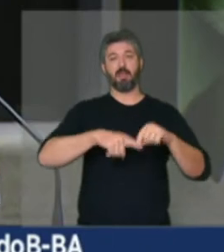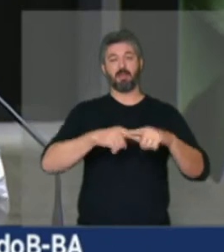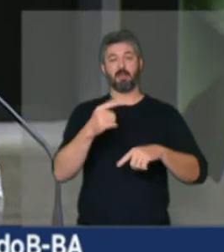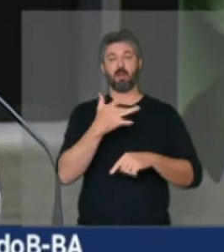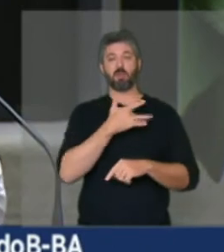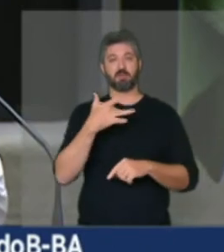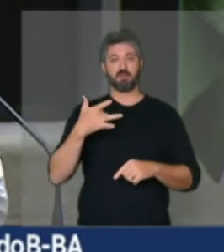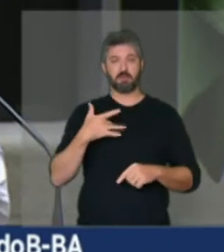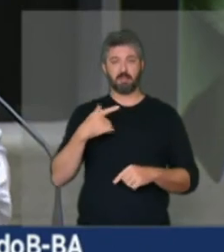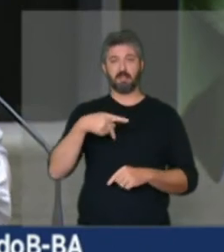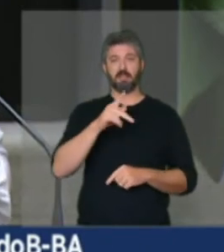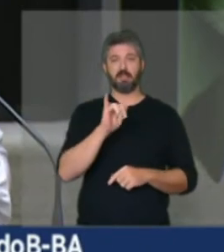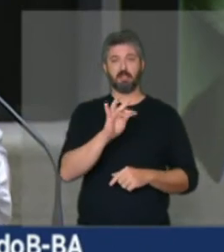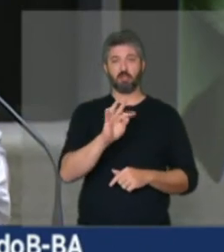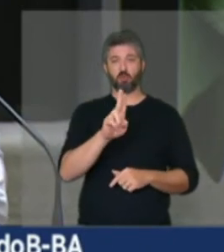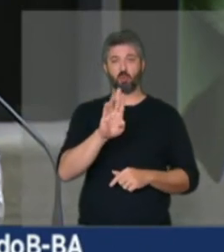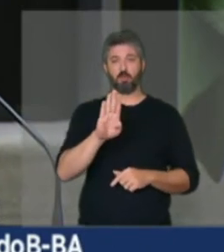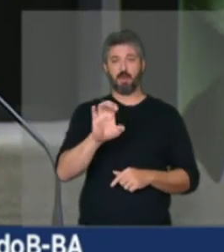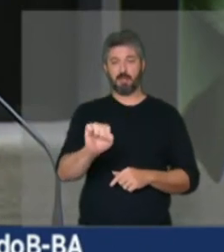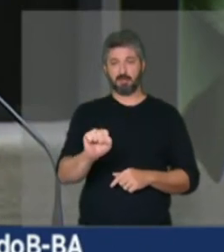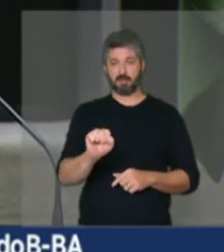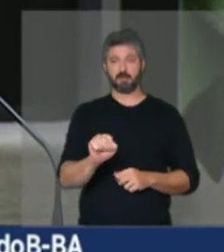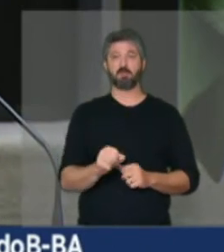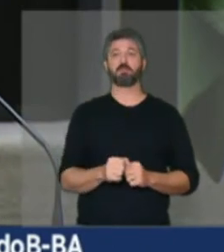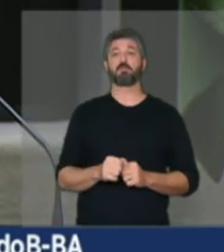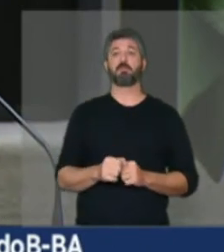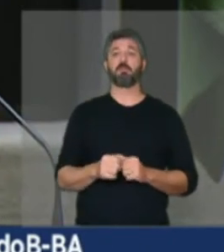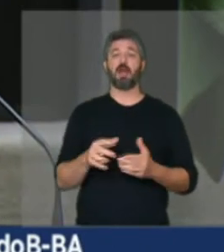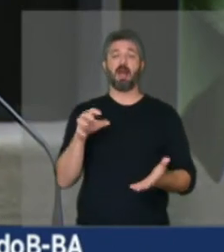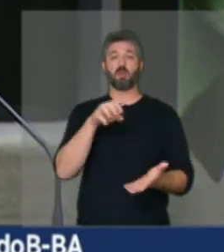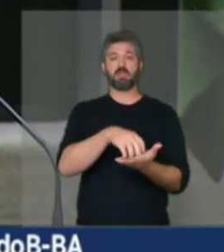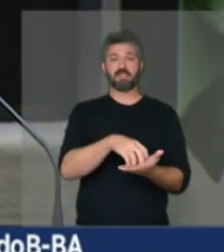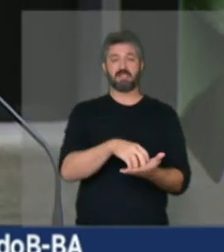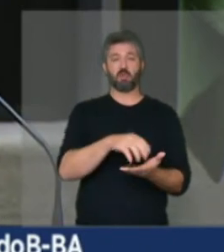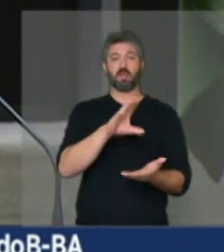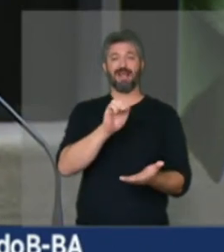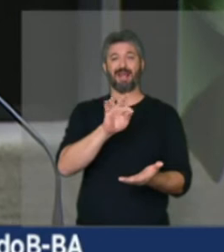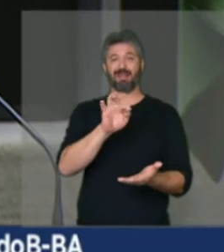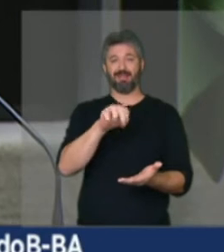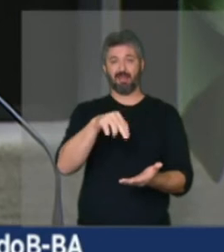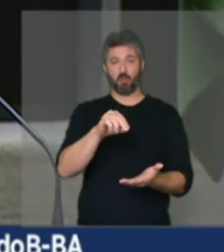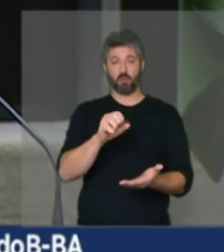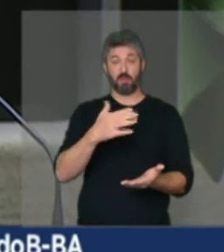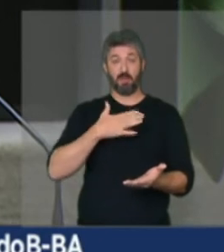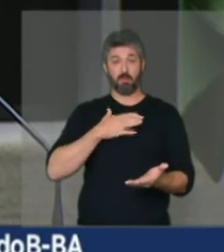COMO INCENTIVO AO ESPORTE. TAMBÉM KIT UBS PARA ATENDER UMA EMENDA MINHA NA SECRETARIA DE SAÚDE DO ESTADO DA BAHIA. E A AUTORIZAÇÃO PARA A